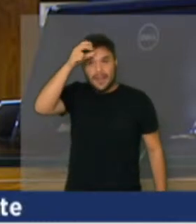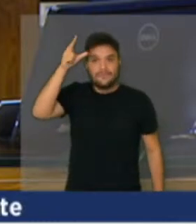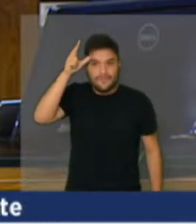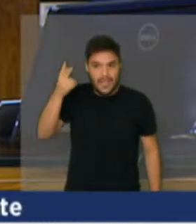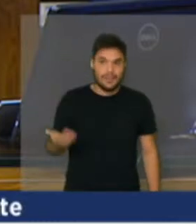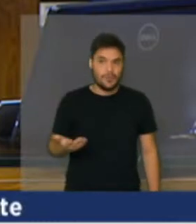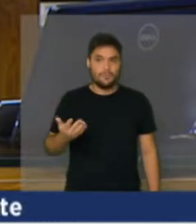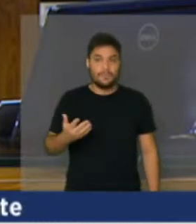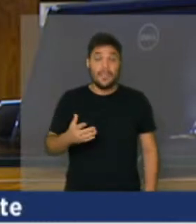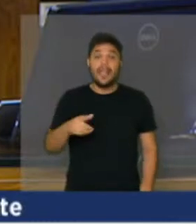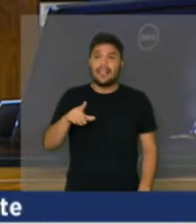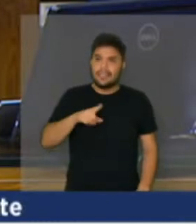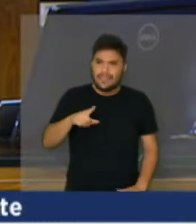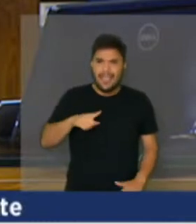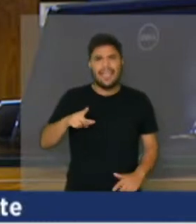ABSURDO NO PACTO FEDERATIVO NACIONAL. QUE CONCENTRA